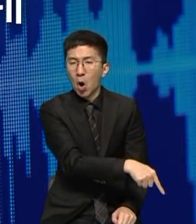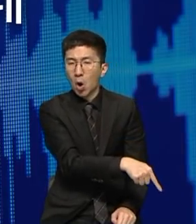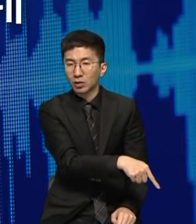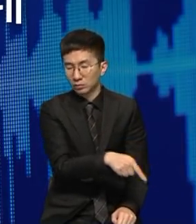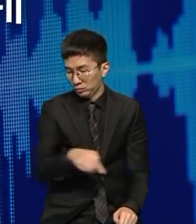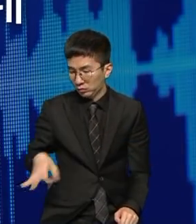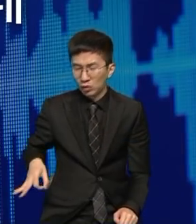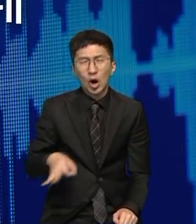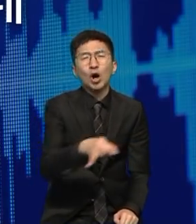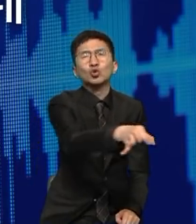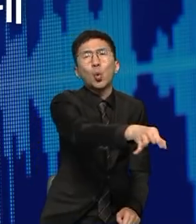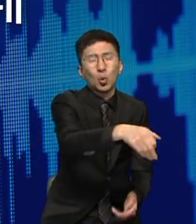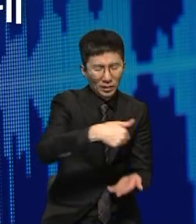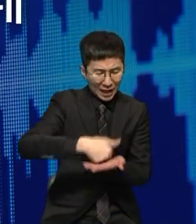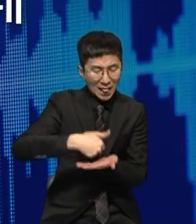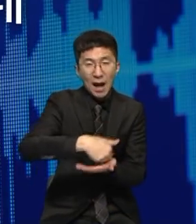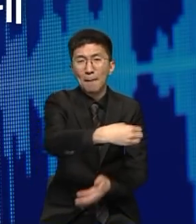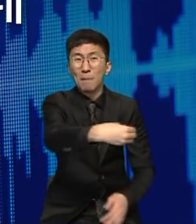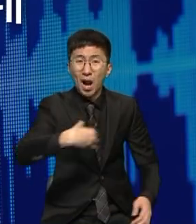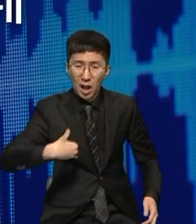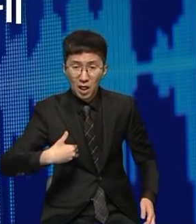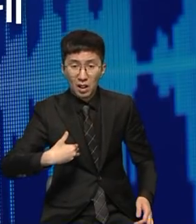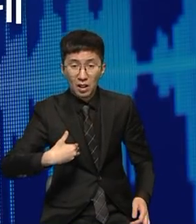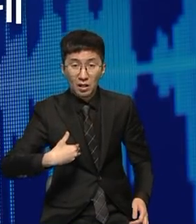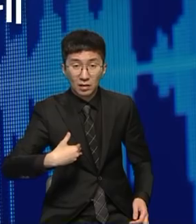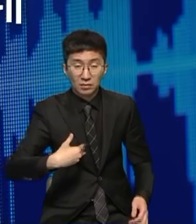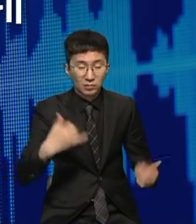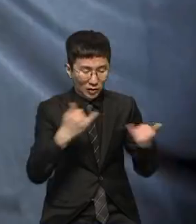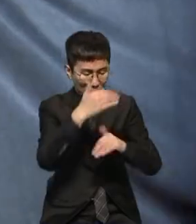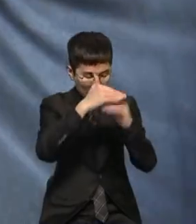50억 원을 자기에게 달라고 했다고도 말한 걸로 녹취록에 나옵니다.